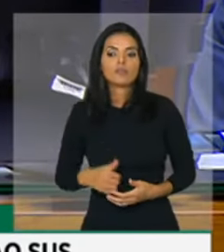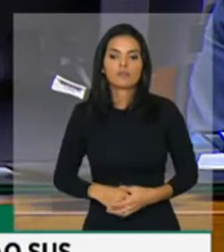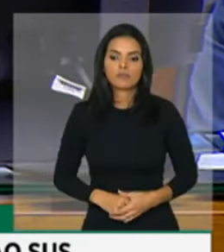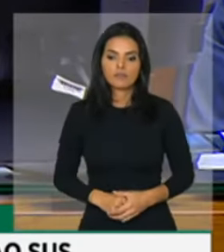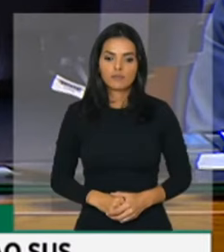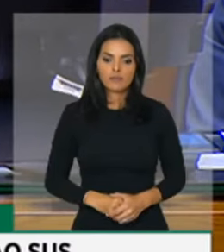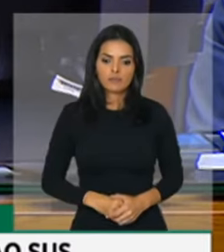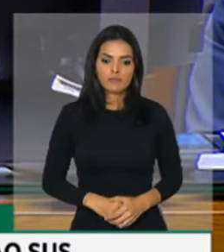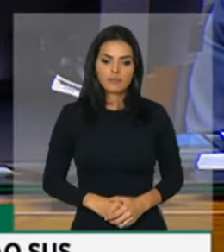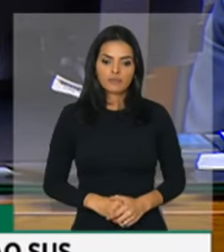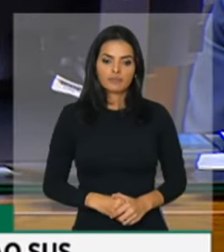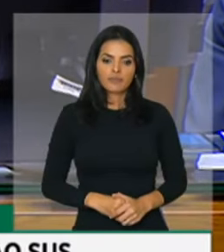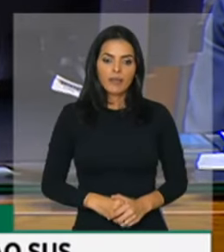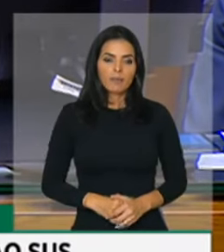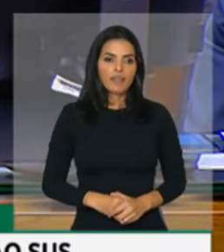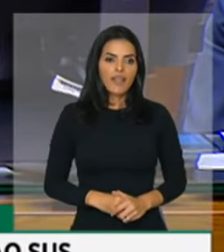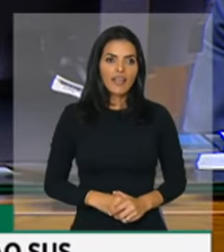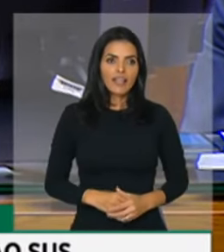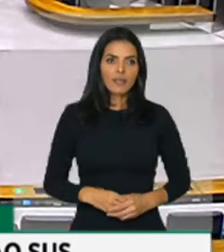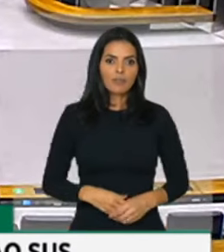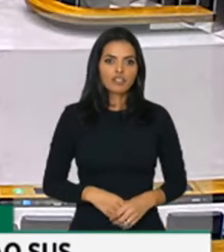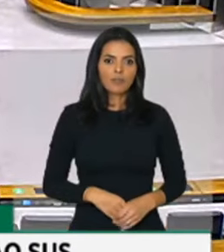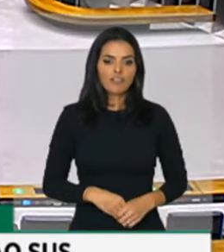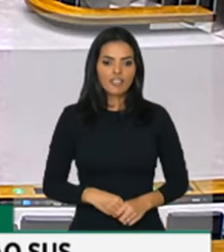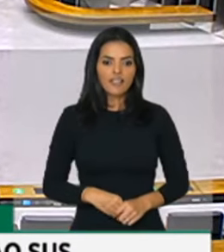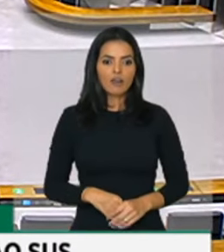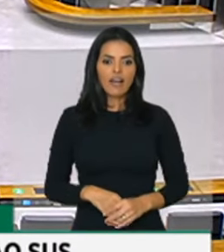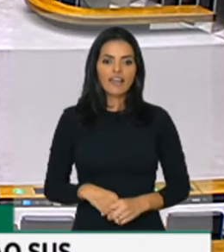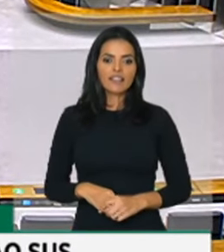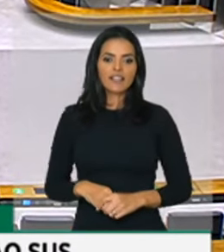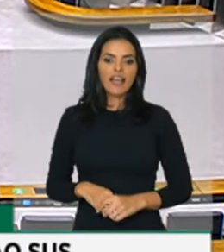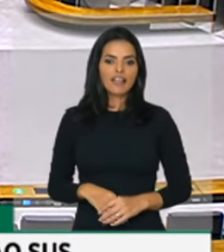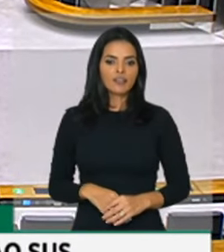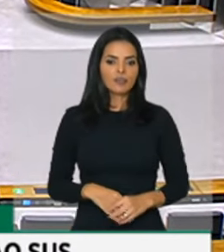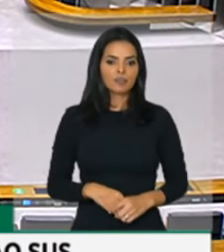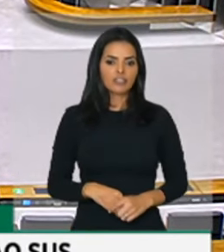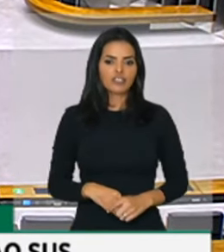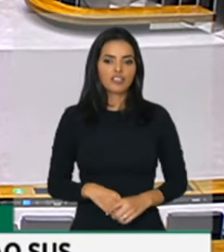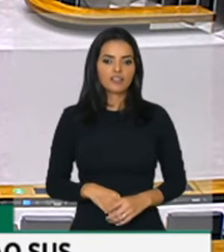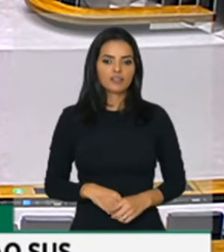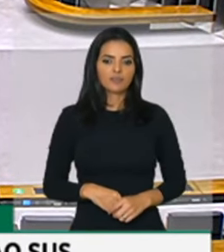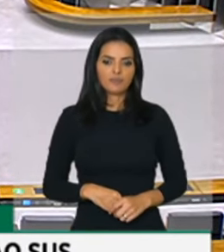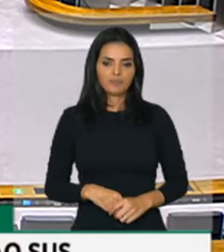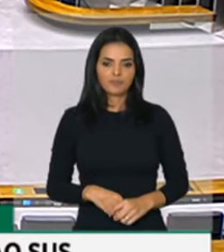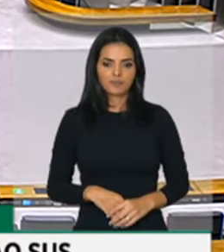SENHOR PRESIDENTE. -- [DEPUTADA]: LIMITANDO O VALOR MÁXIMO A SER PAGO. -- [PRESIDENTE]: MUITO OBRIGADO, DEPUTADA. COMO